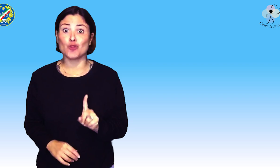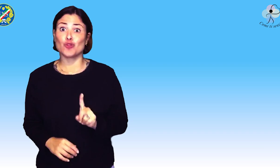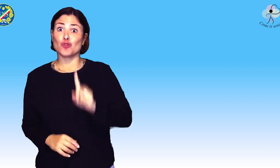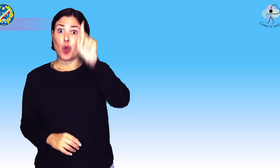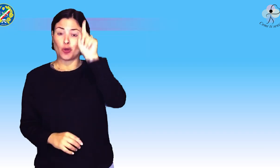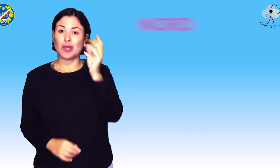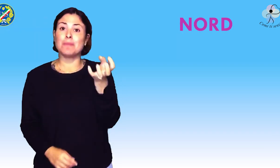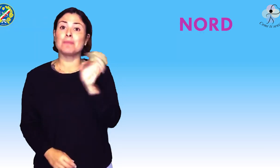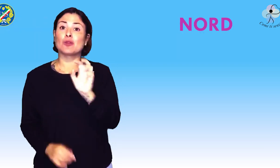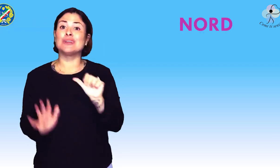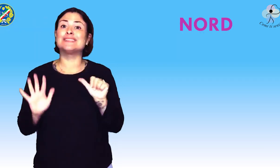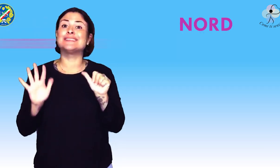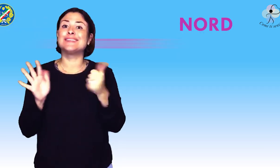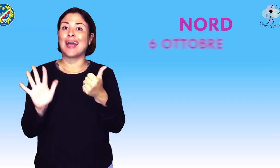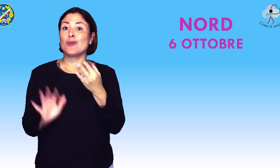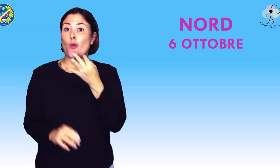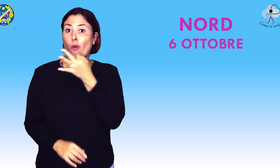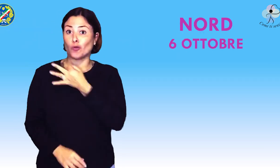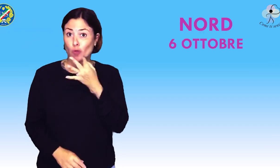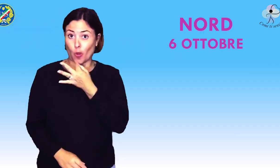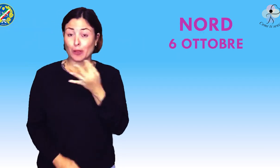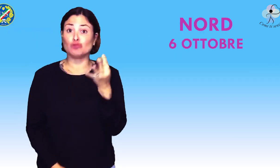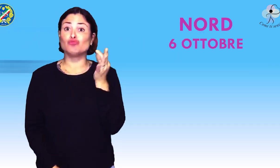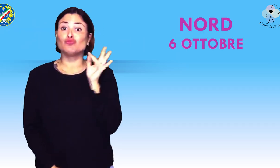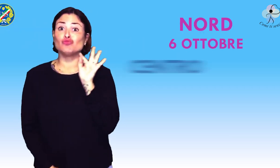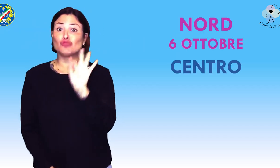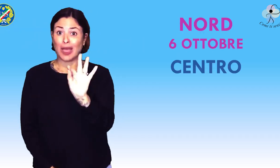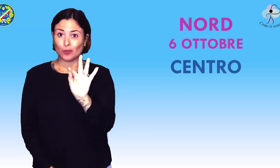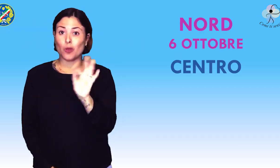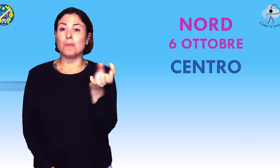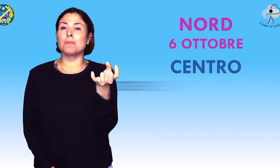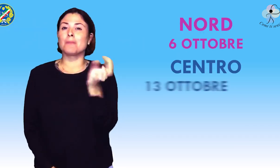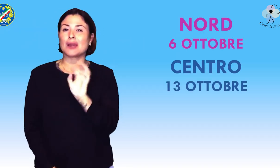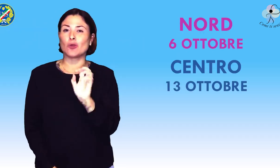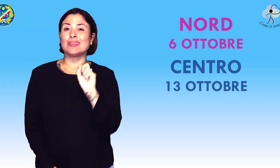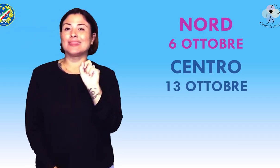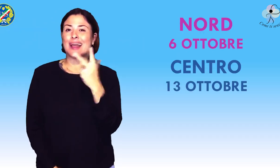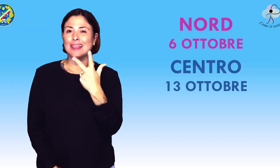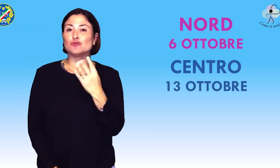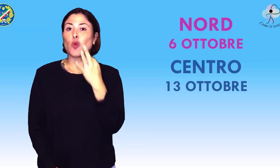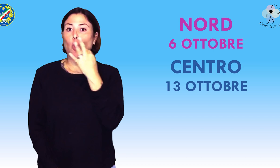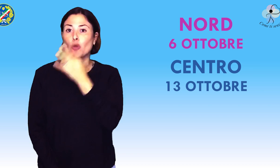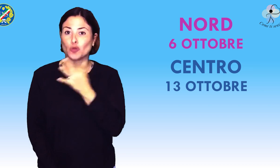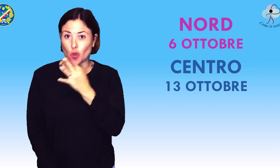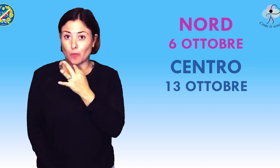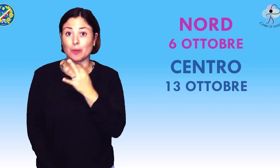Mercoledì 6 ottobre per il nord Mercoledì 13 ottobre per il centro